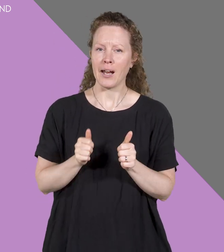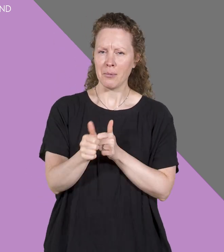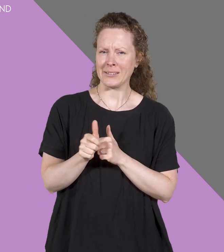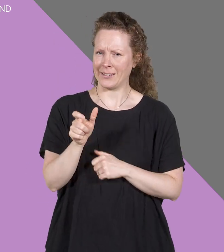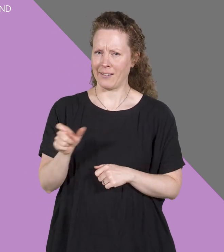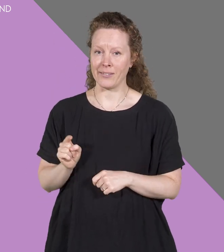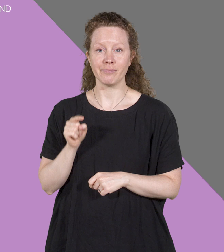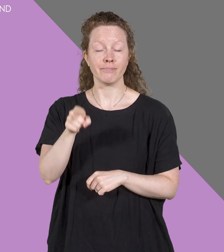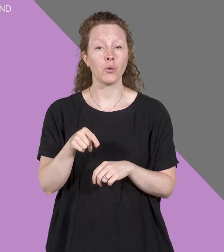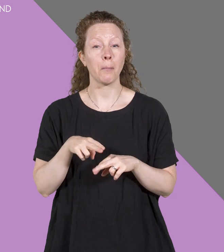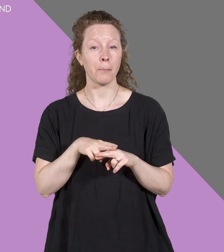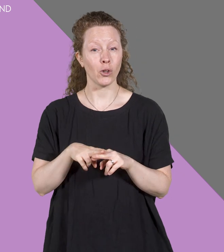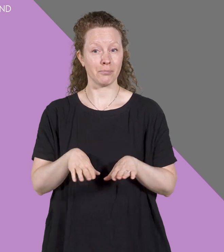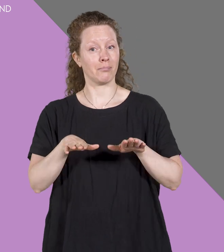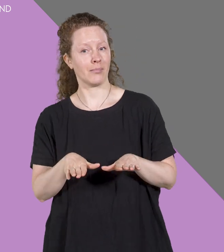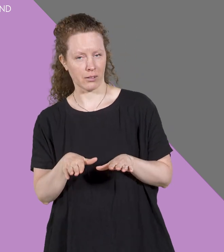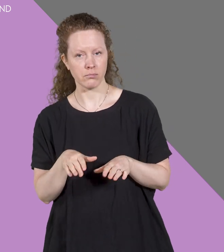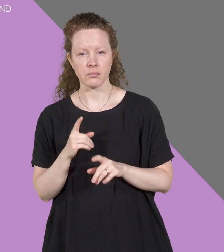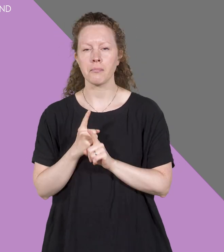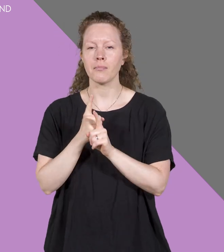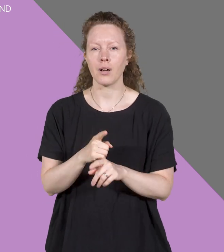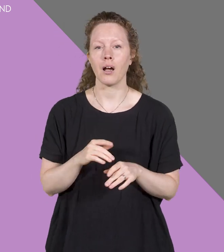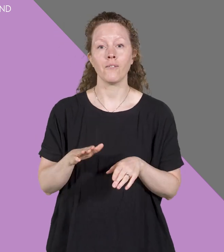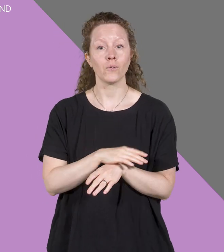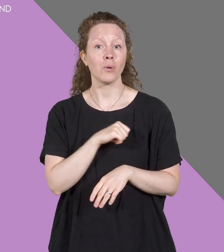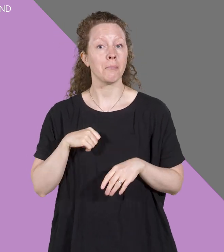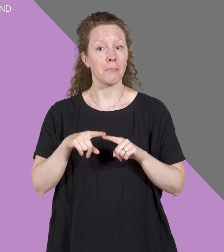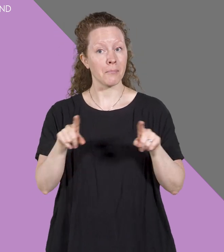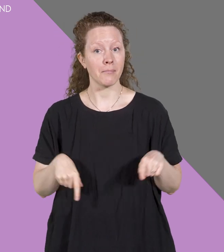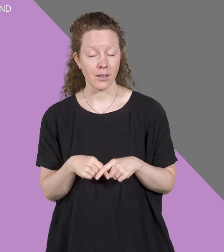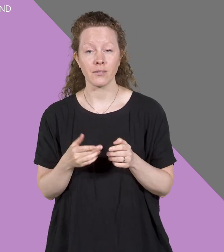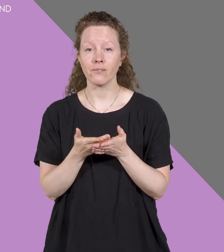Delegaterna ska komma till mötesplatsen och låta granska sin fullmakt -